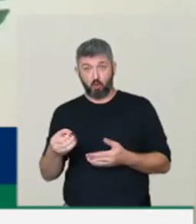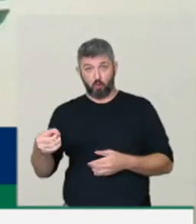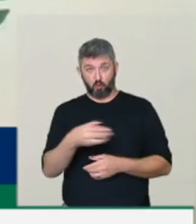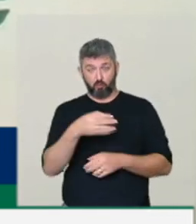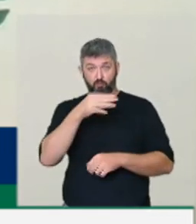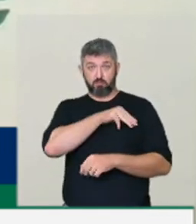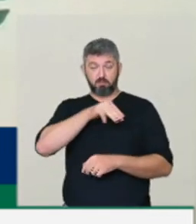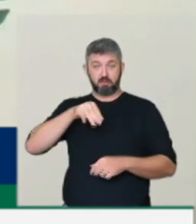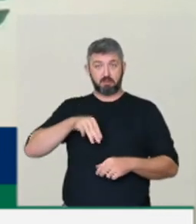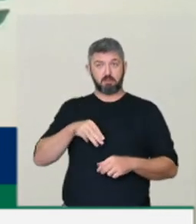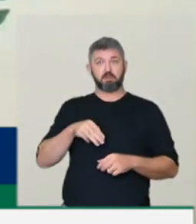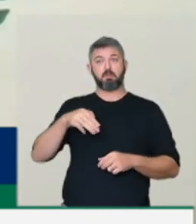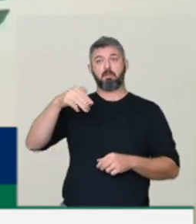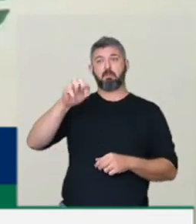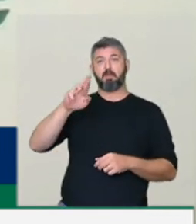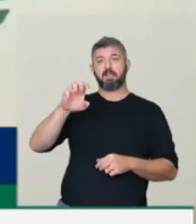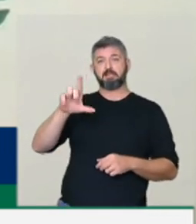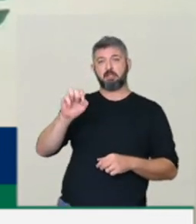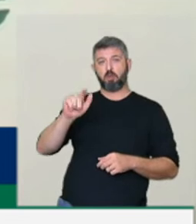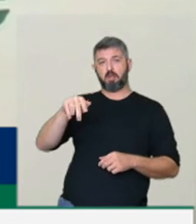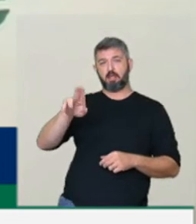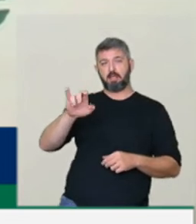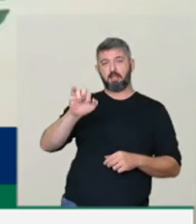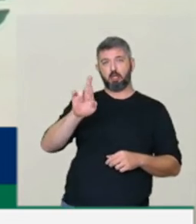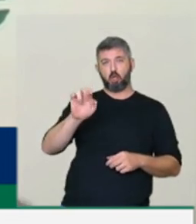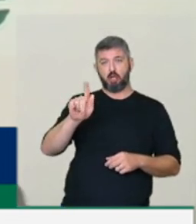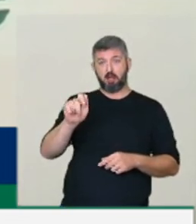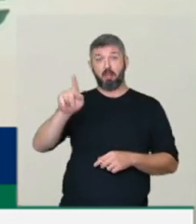ACREDITO QUE AGORA O NOVO MINISTRO DA SAÚDE MARCELO QUEIROGA, ELE QUE É DA ÁREA DA SAÚDE, ELE QUE É DO DIÁ